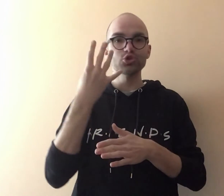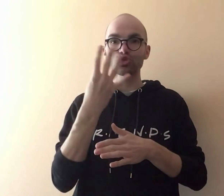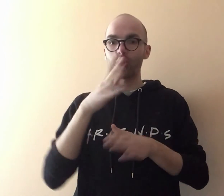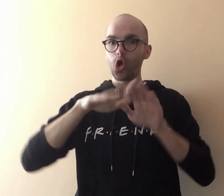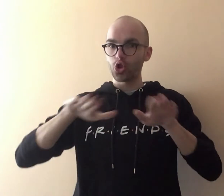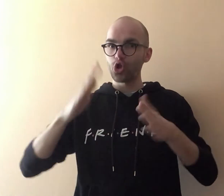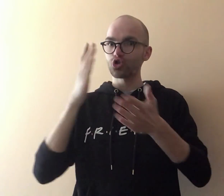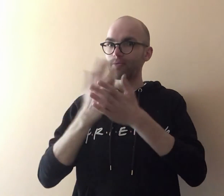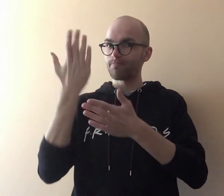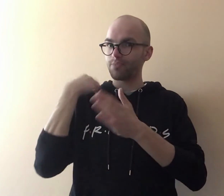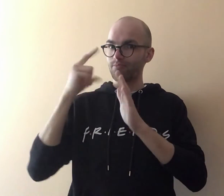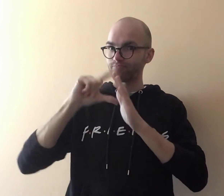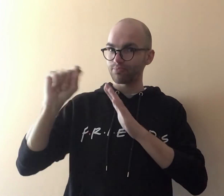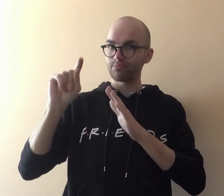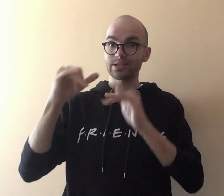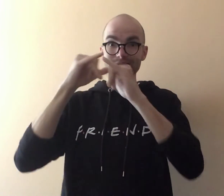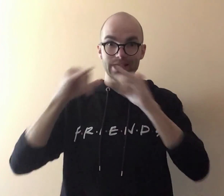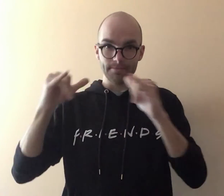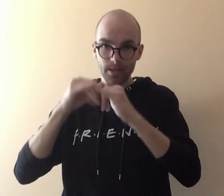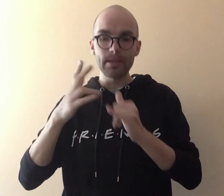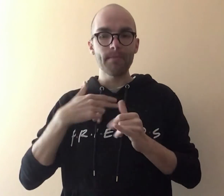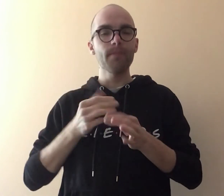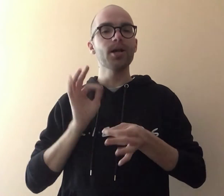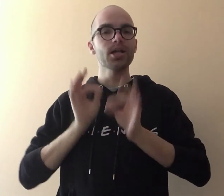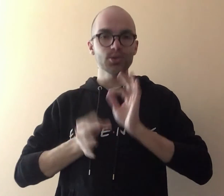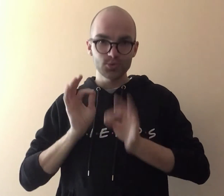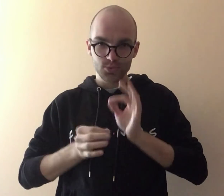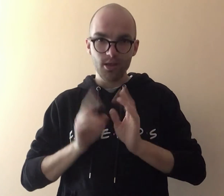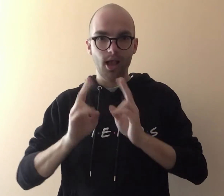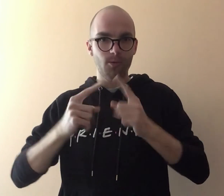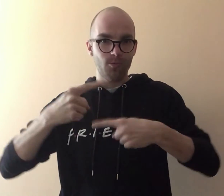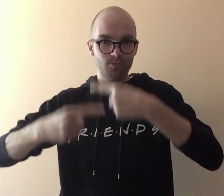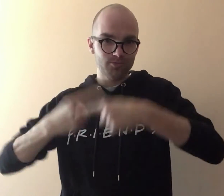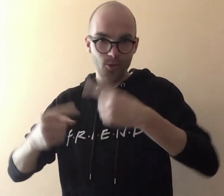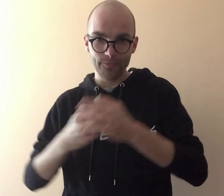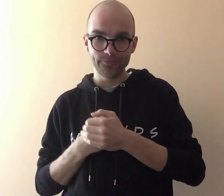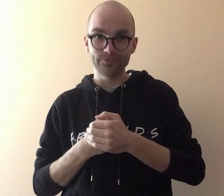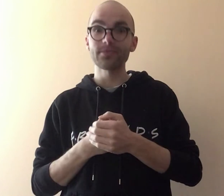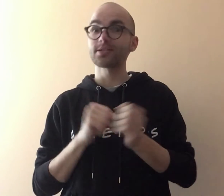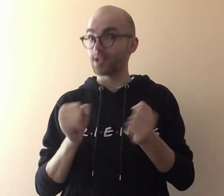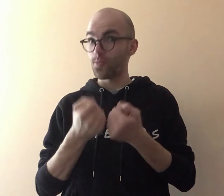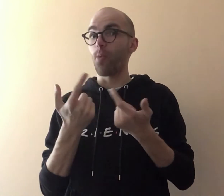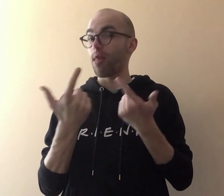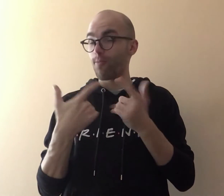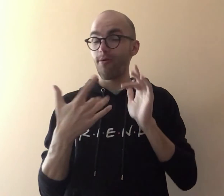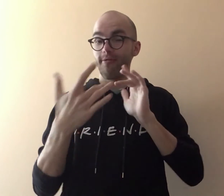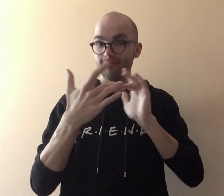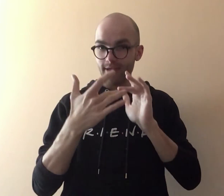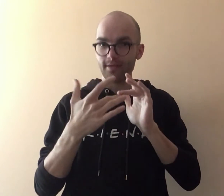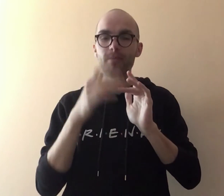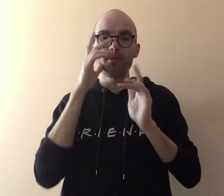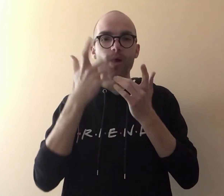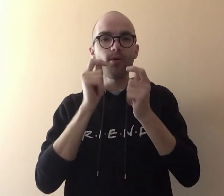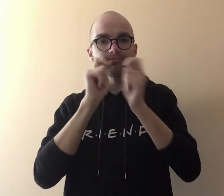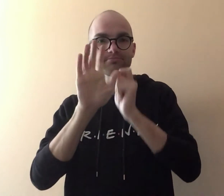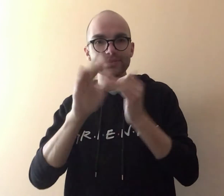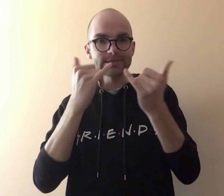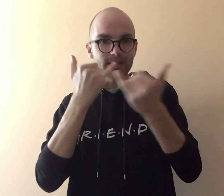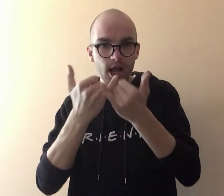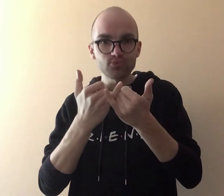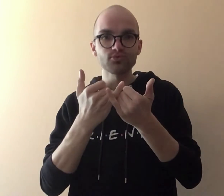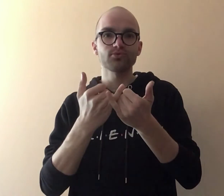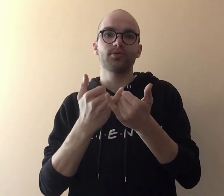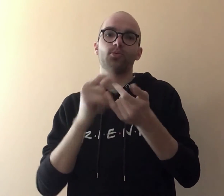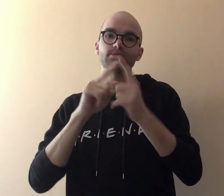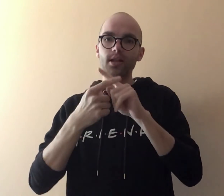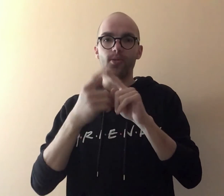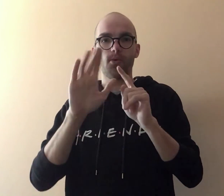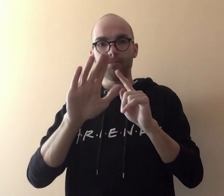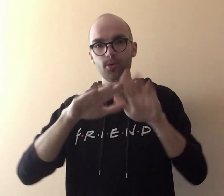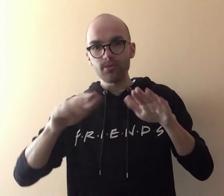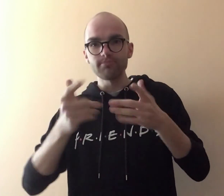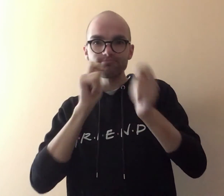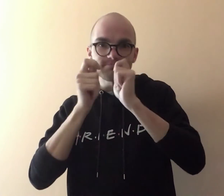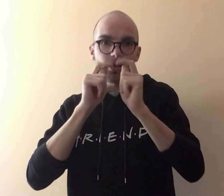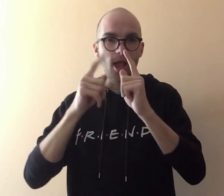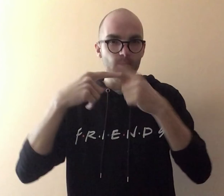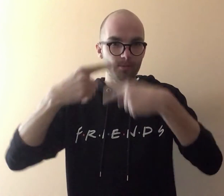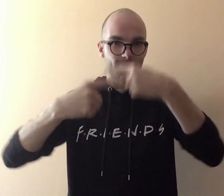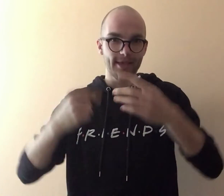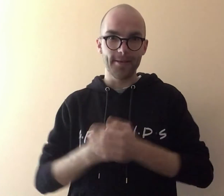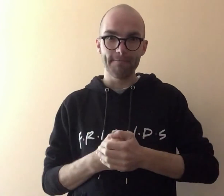Tako da kar nas kontaktirajte, da se bomo skupaj pogovorili, kako za naprej.